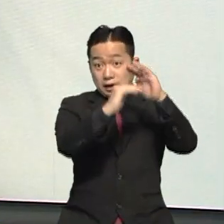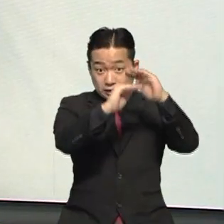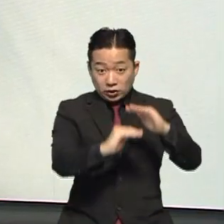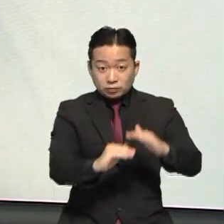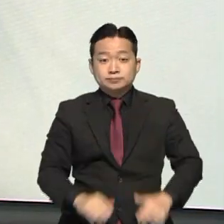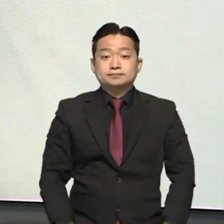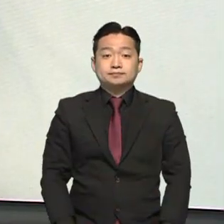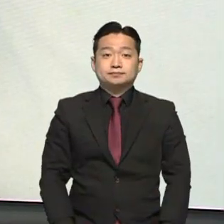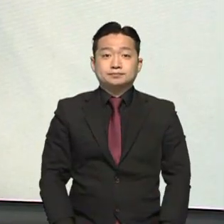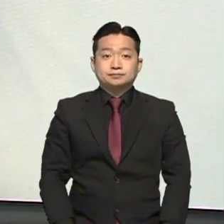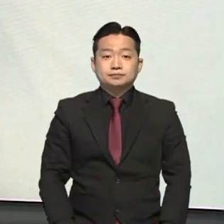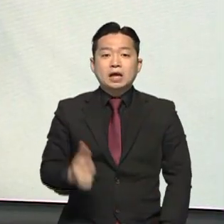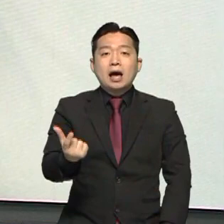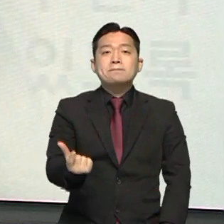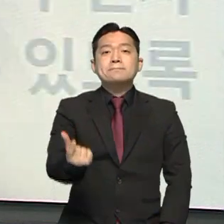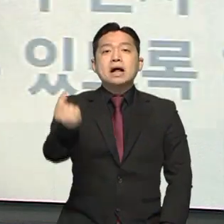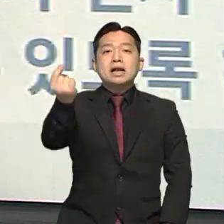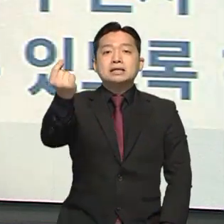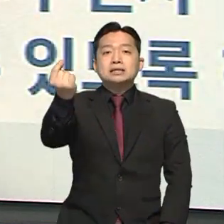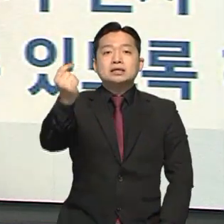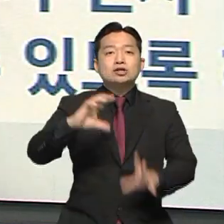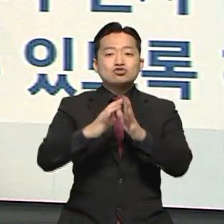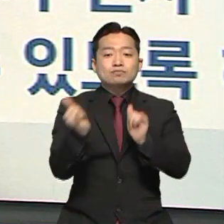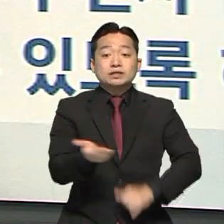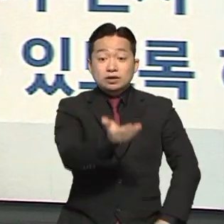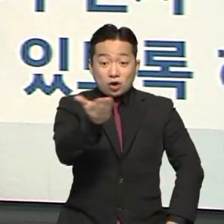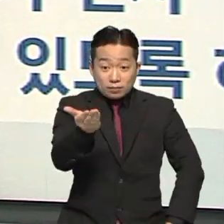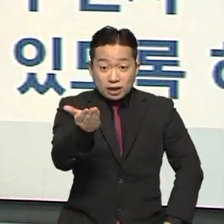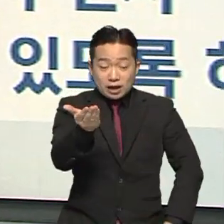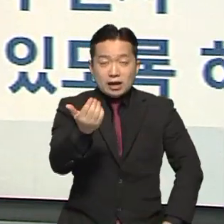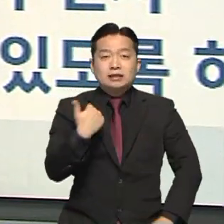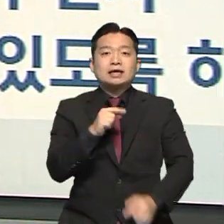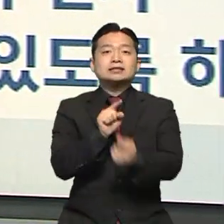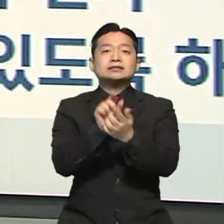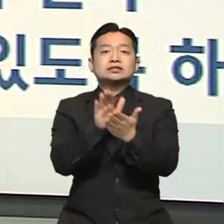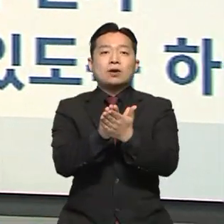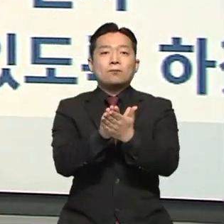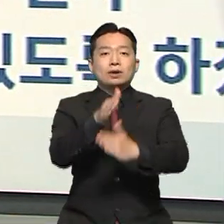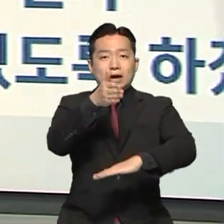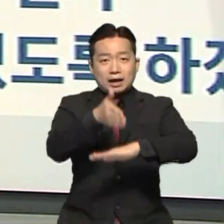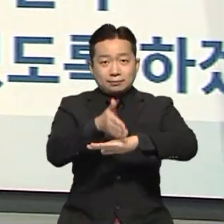빠른 시일 내에 국민 국민 여러분께 직접 감사 인사 드릴 수 있도록 하겠다, 이런